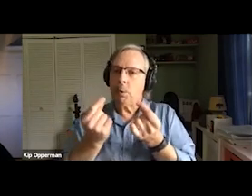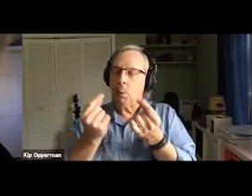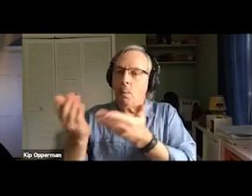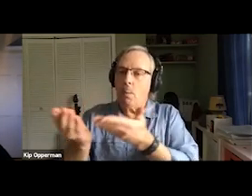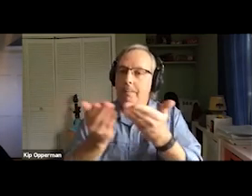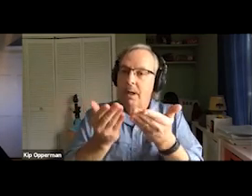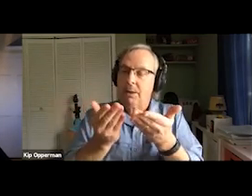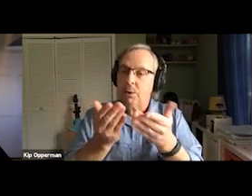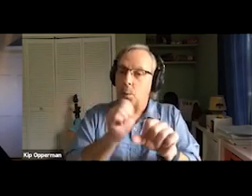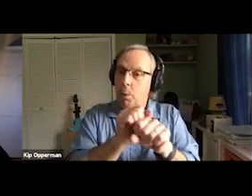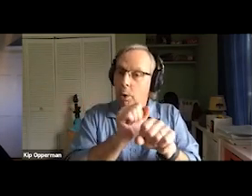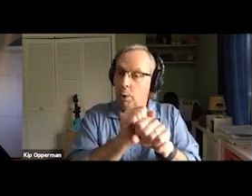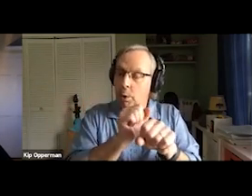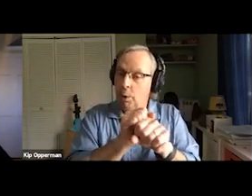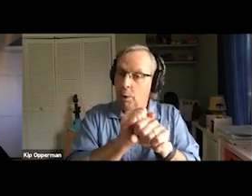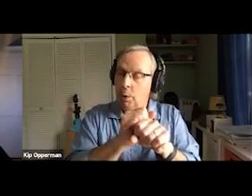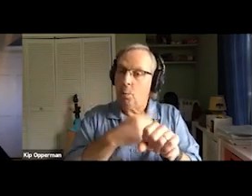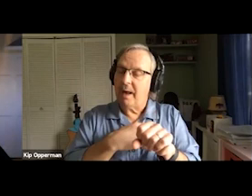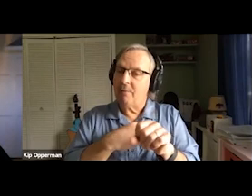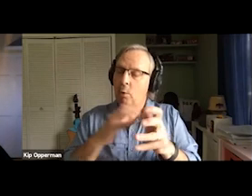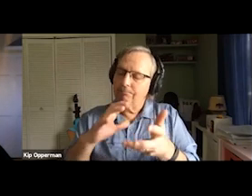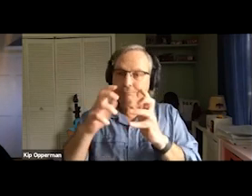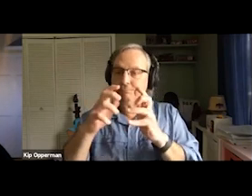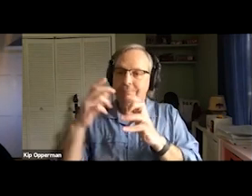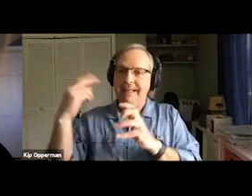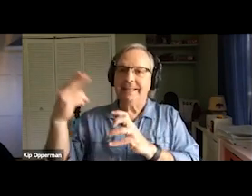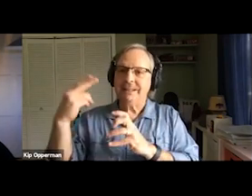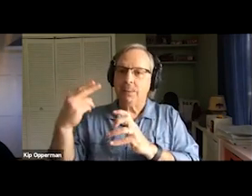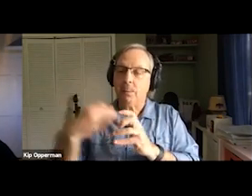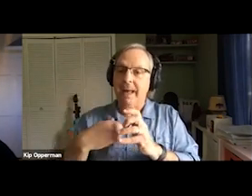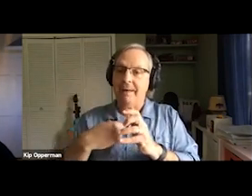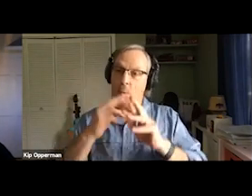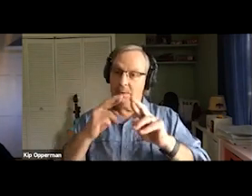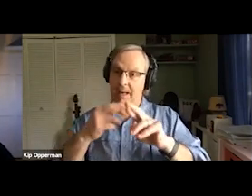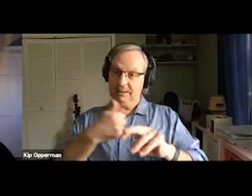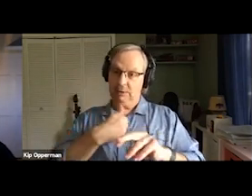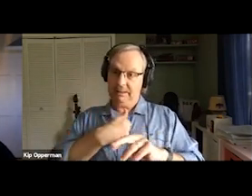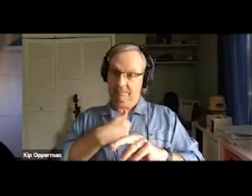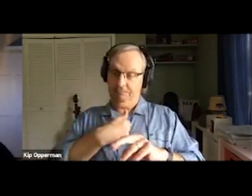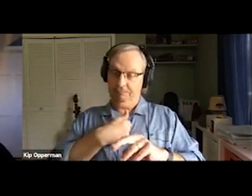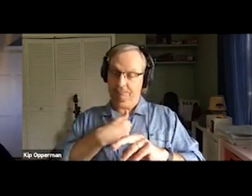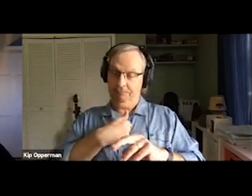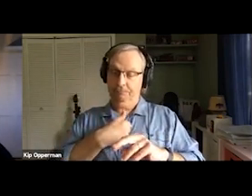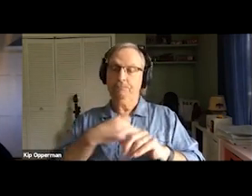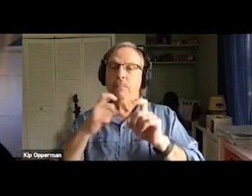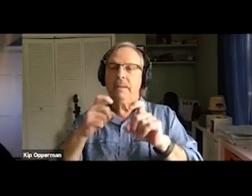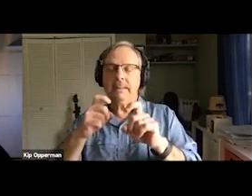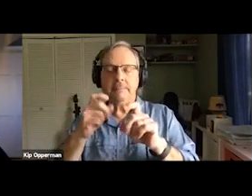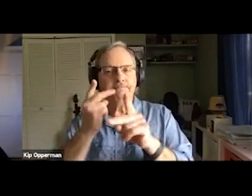tenemos nuestras propias historias traumáticas. Tenemos nuestras propias respuestas y debemos estar atentos a las señales de advertencia.